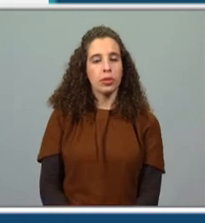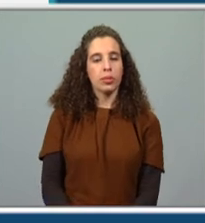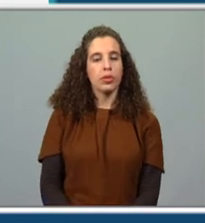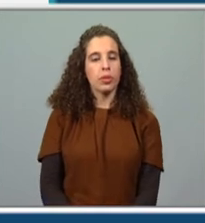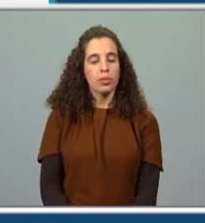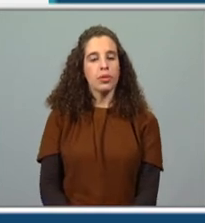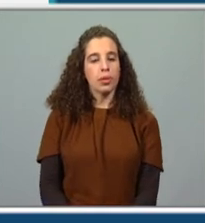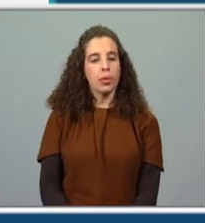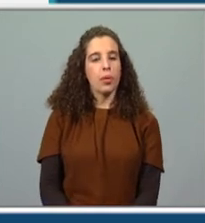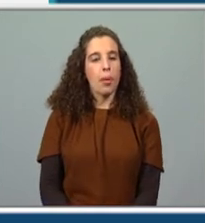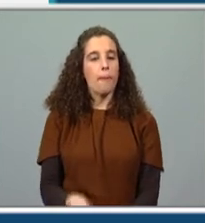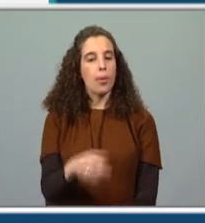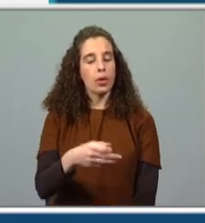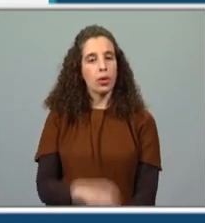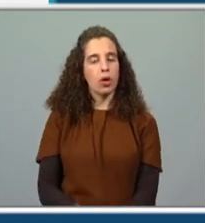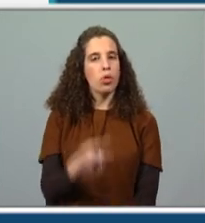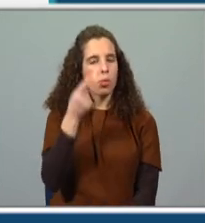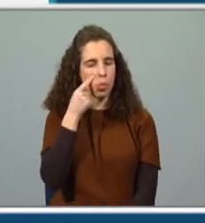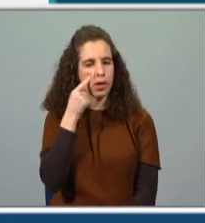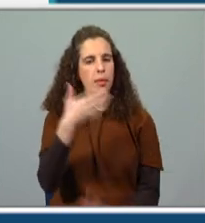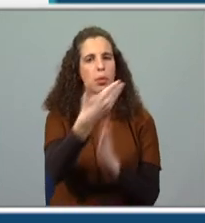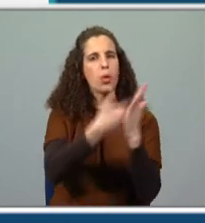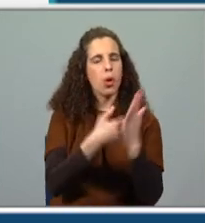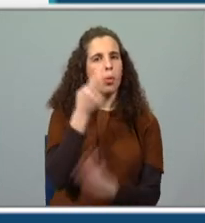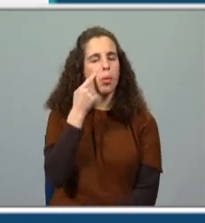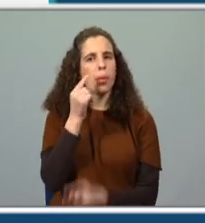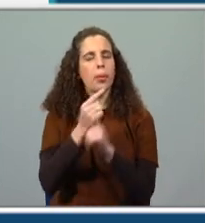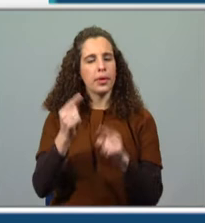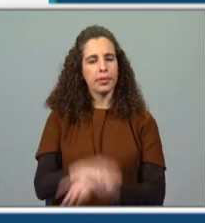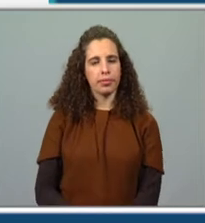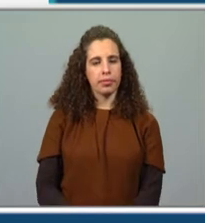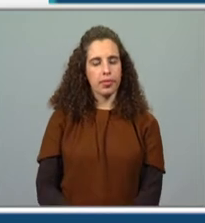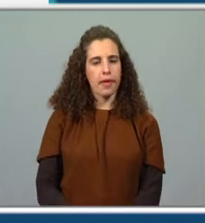e sabem porque é que o estrago aqui o protocolo experimental para fazermos a 他們知道為什麼這裡的損壞實驗方案，使